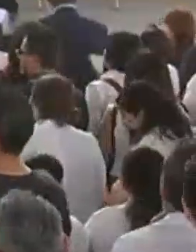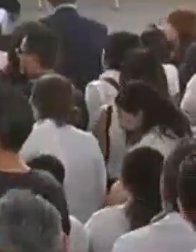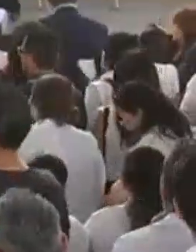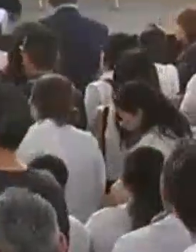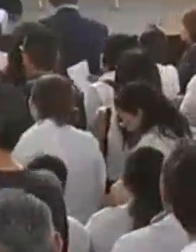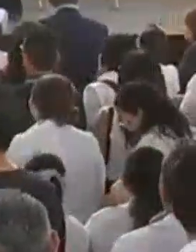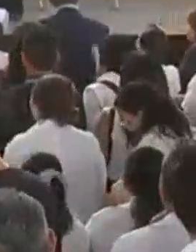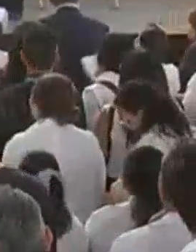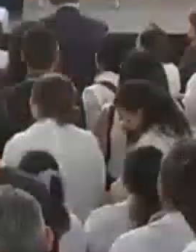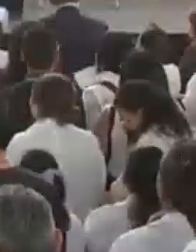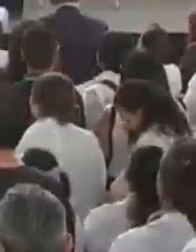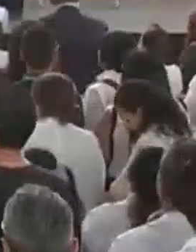[Aplausos] La bambita, primo hermano.